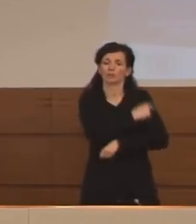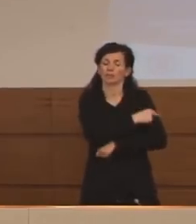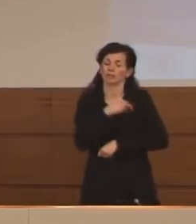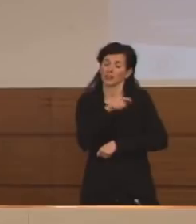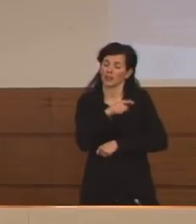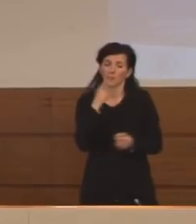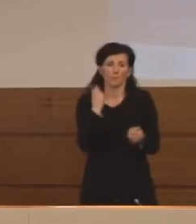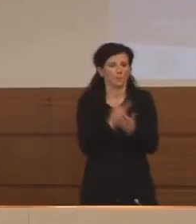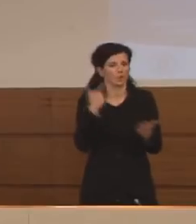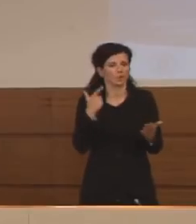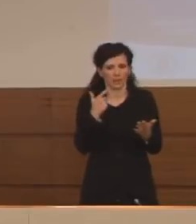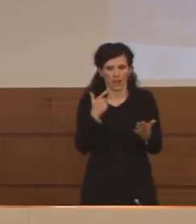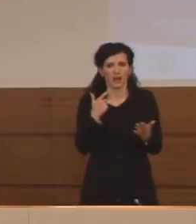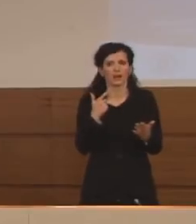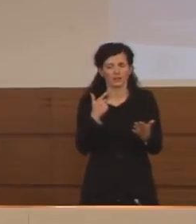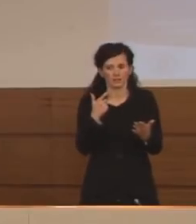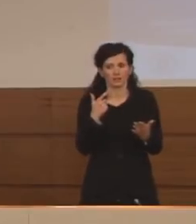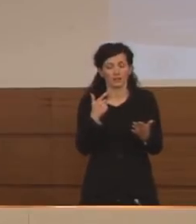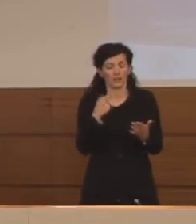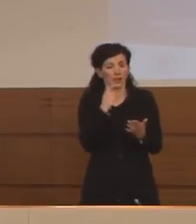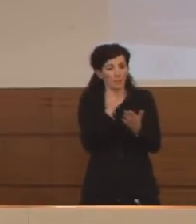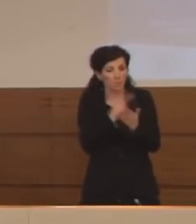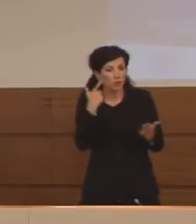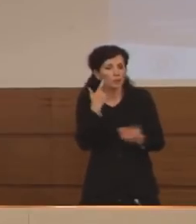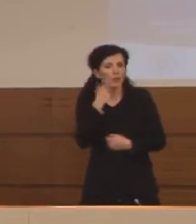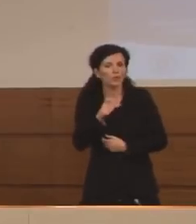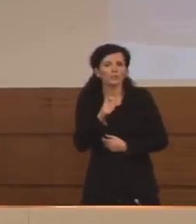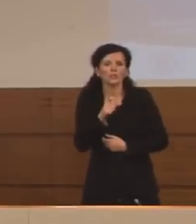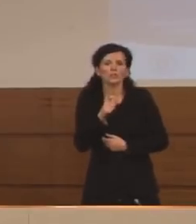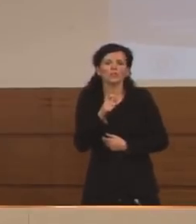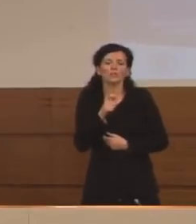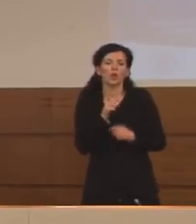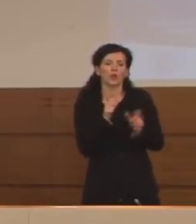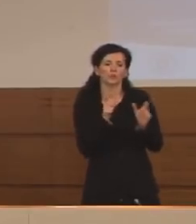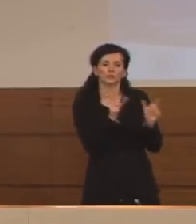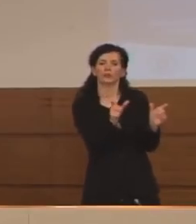proprio perché bisogna arginare questo fenomeno.